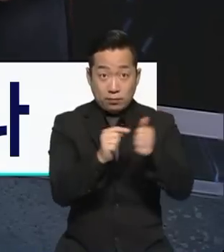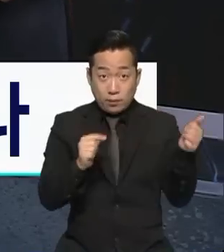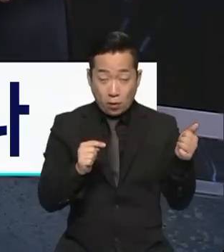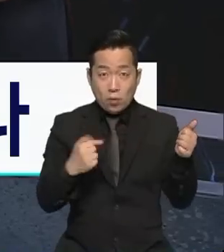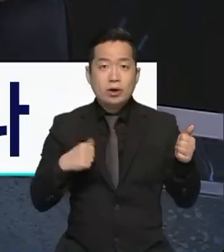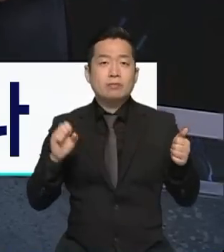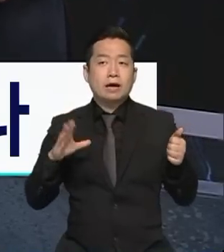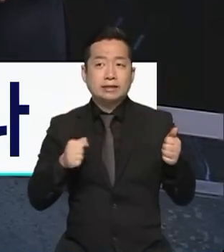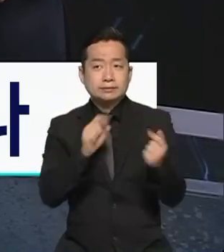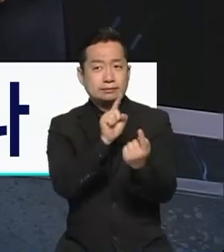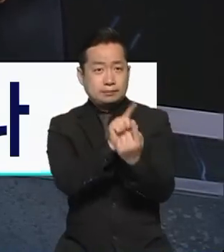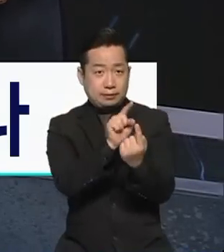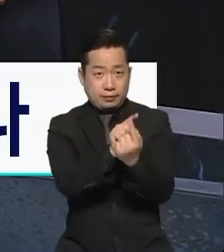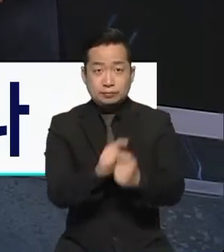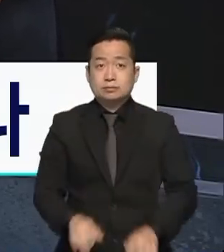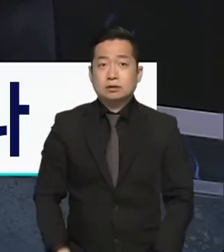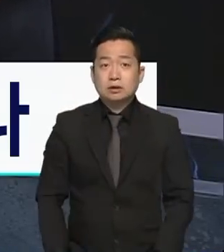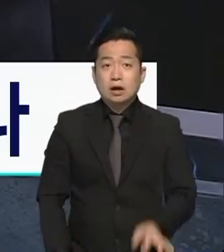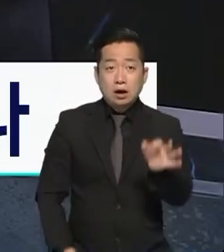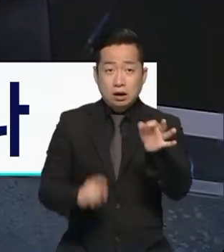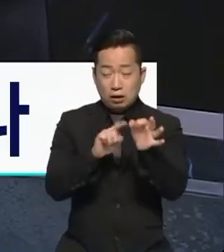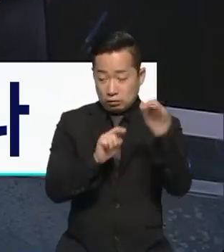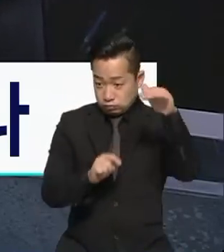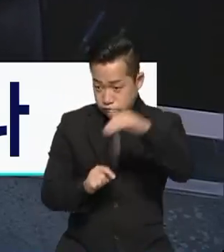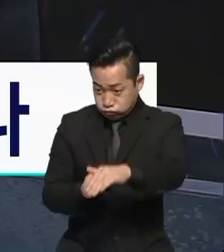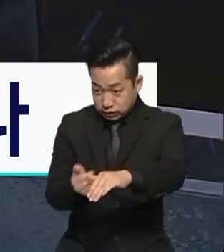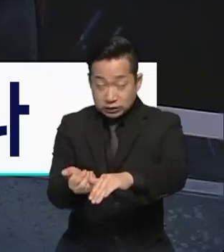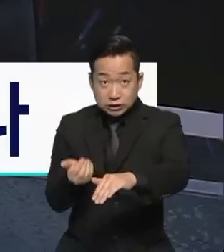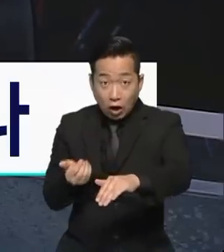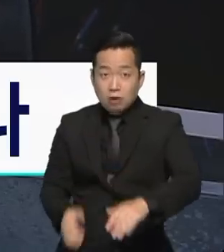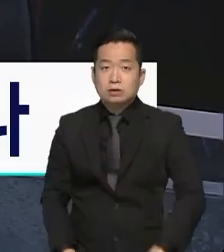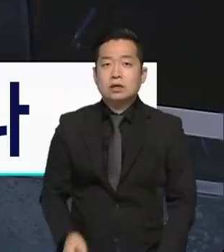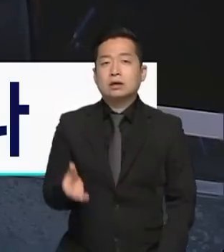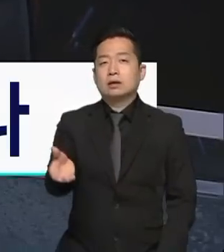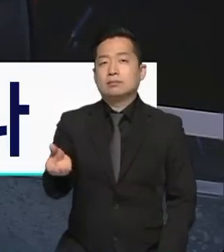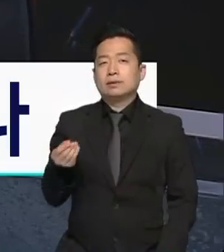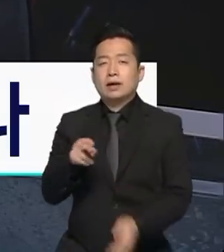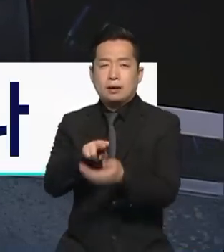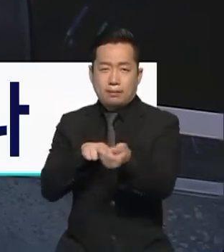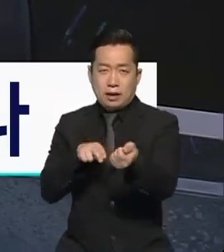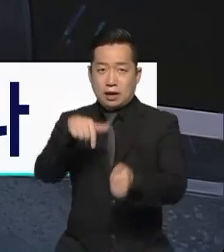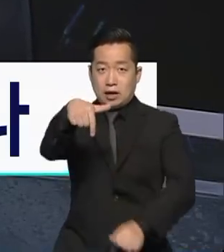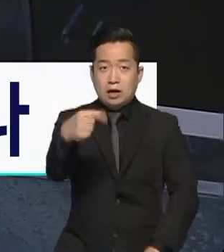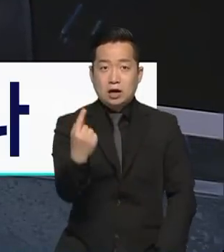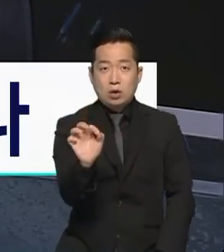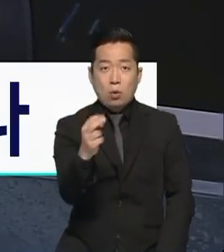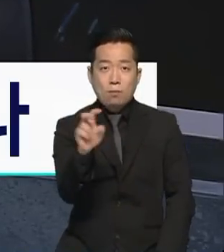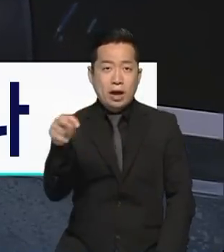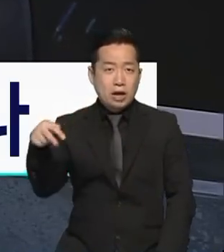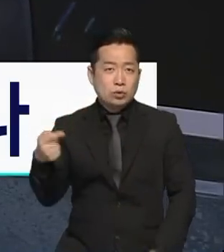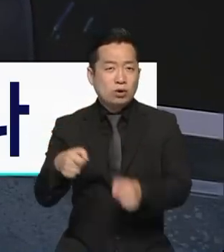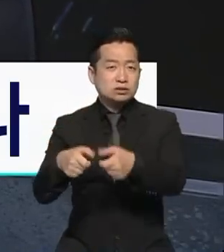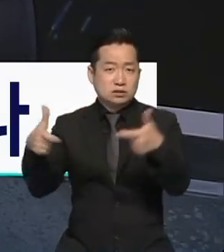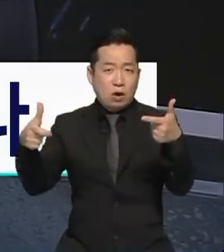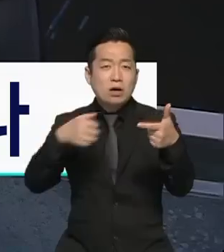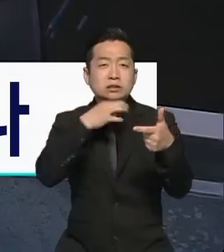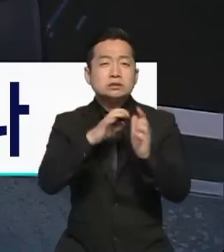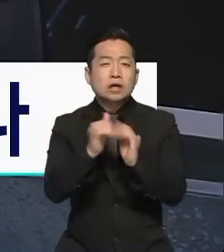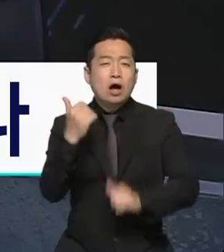취재진과 만나서 주가가 폭락하기 전에 공매도가 급격히 늘었다며 그걸로 이득을 본 사람이 누구겠냐고 말했습니다.